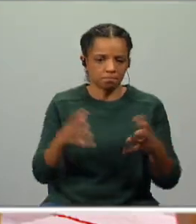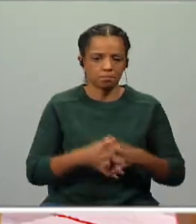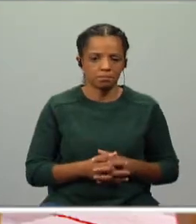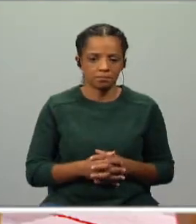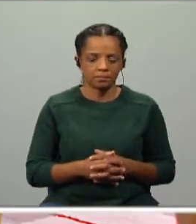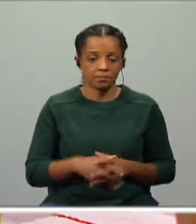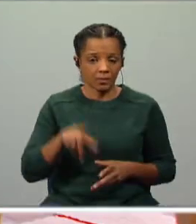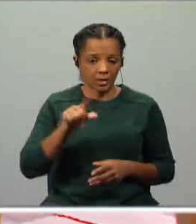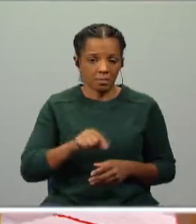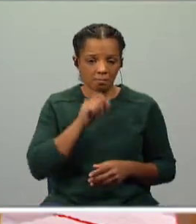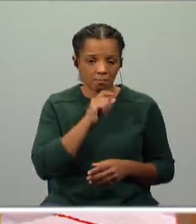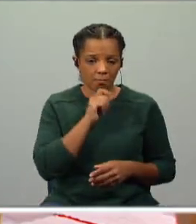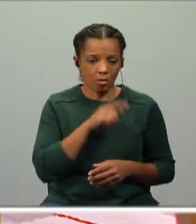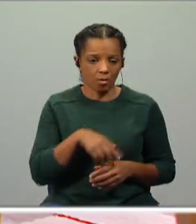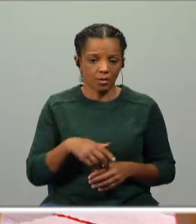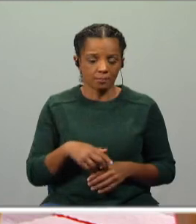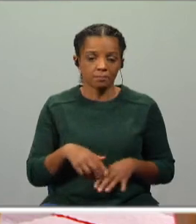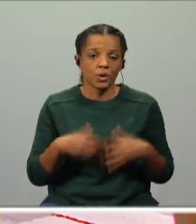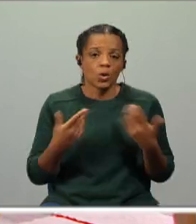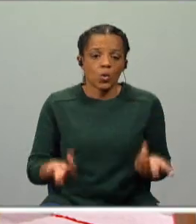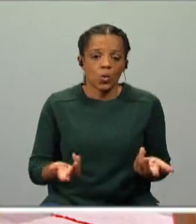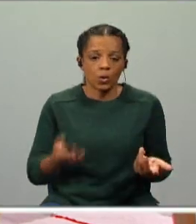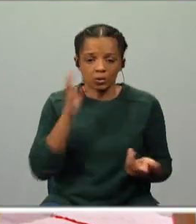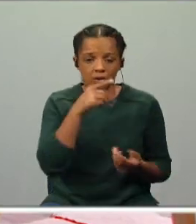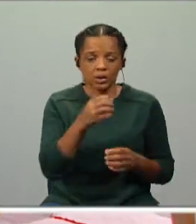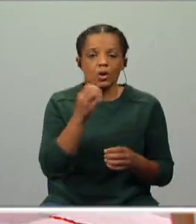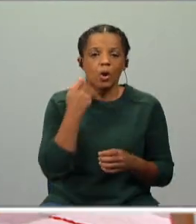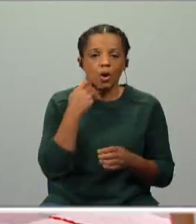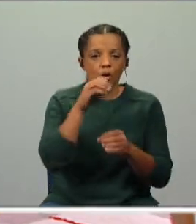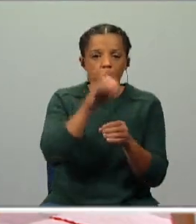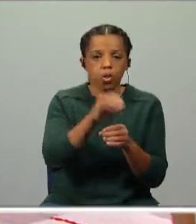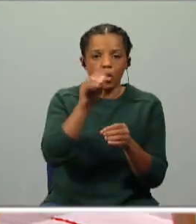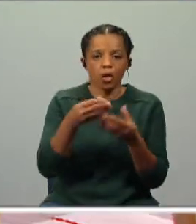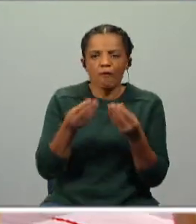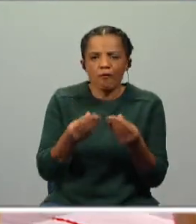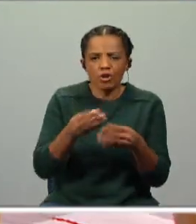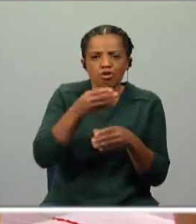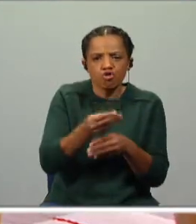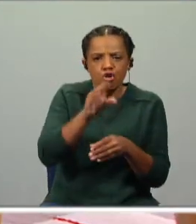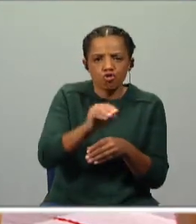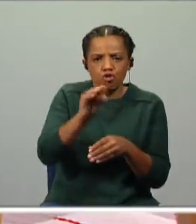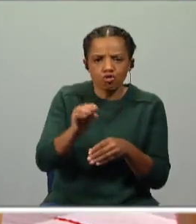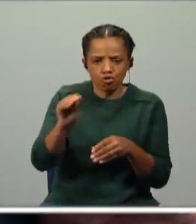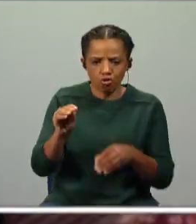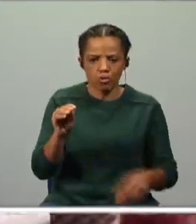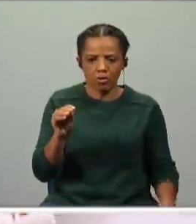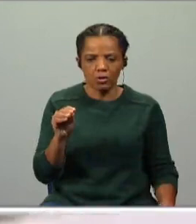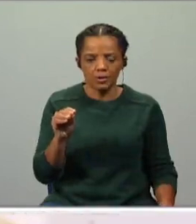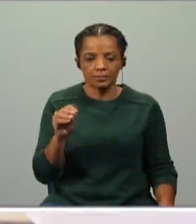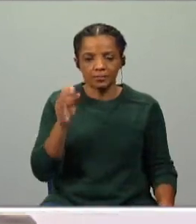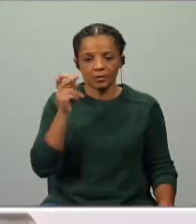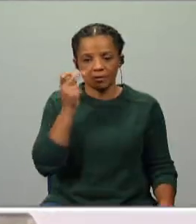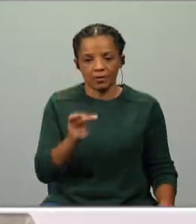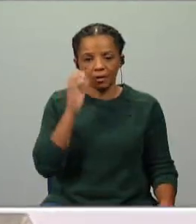podem também gostar. Ou então se tiverem puns, se tiverem puns, ficará desta forma